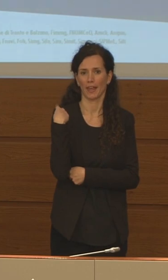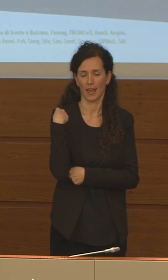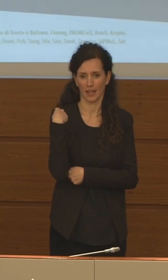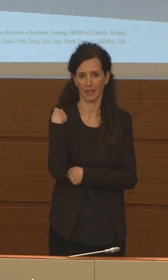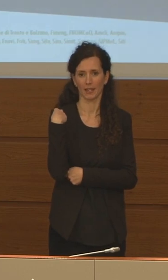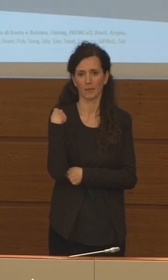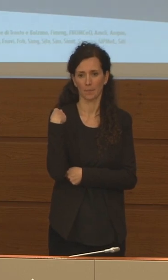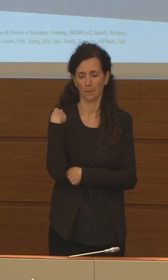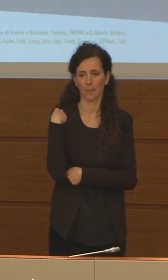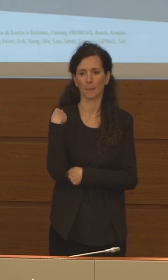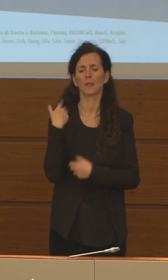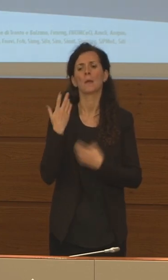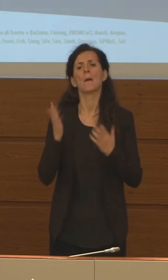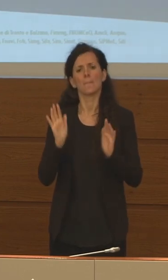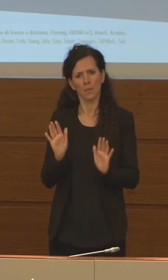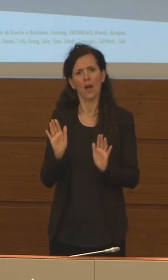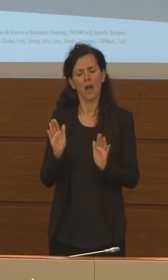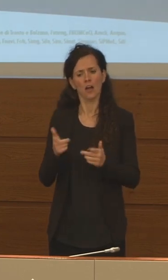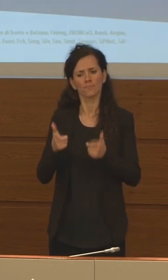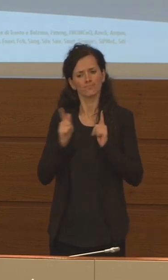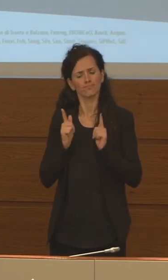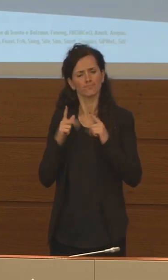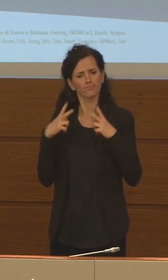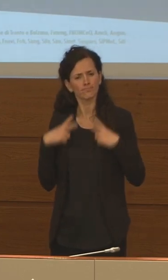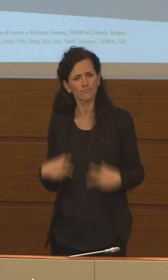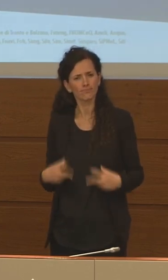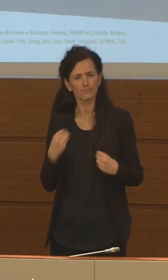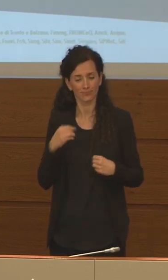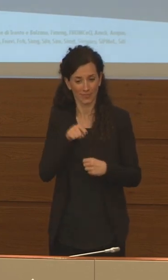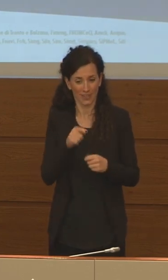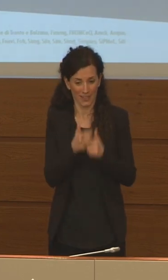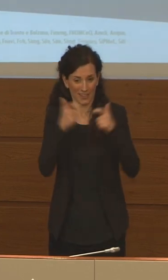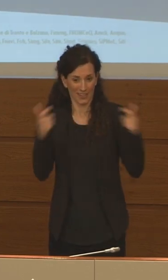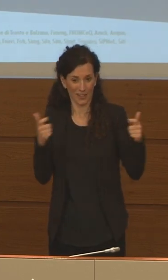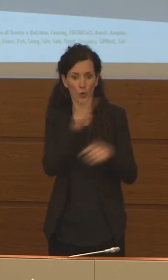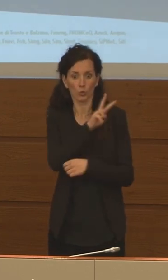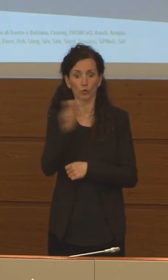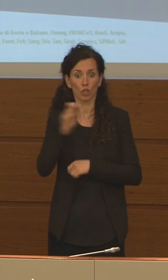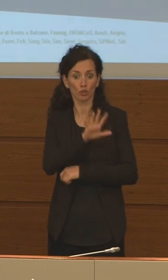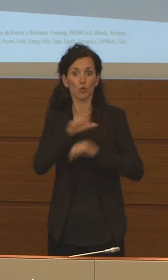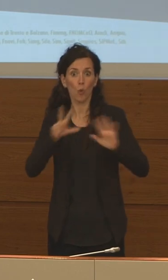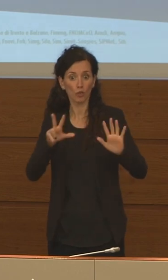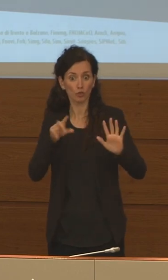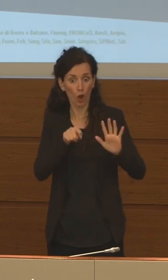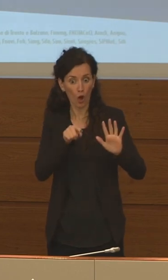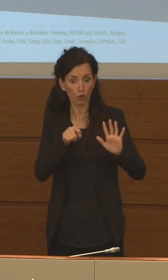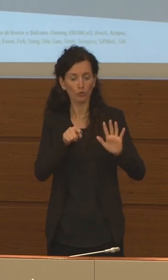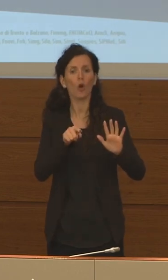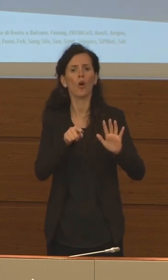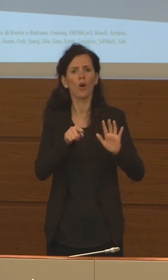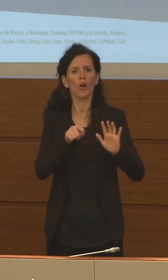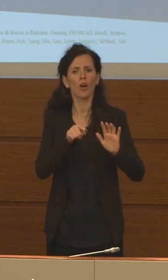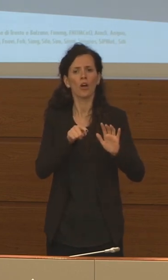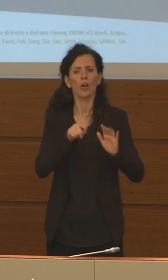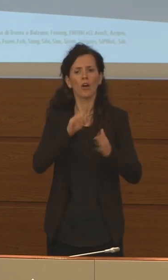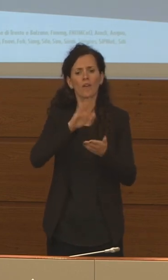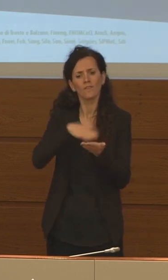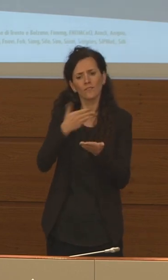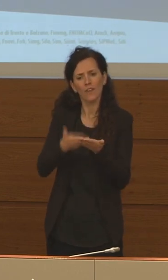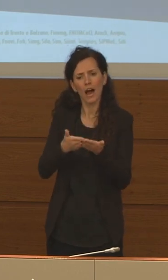confortante è che questo incremento di 258 è per il 50% di persone